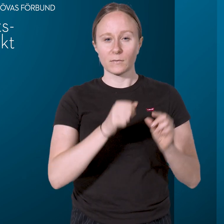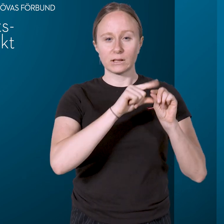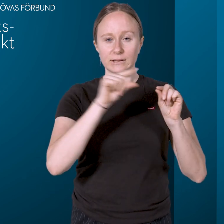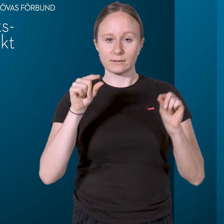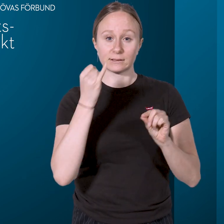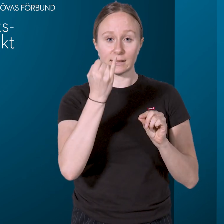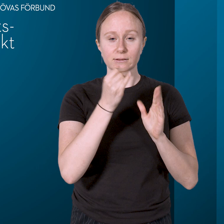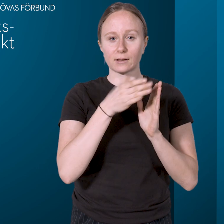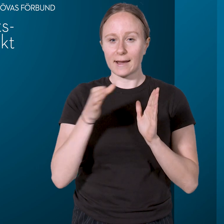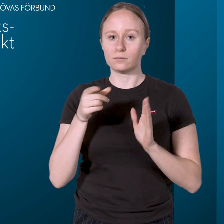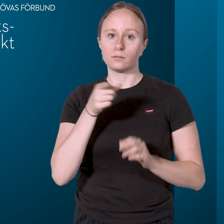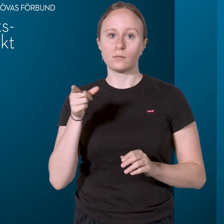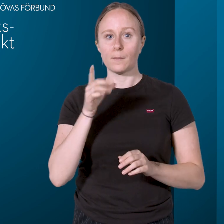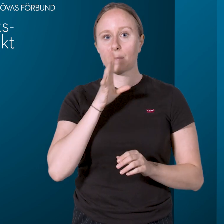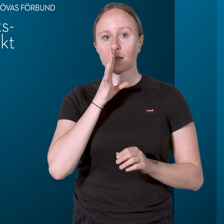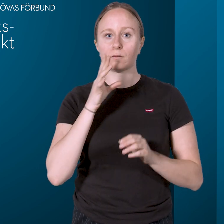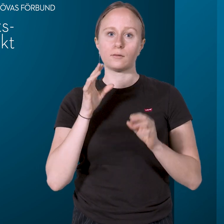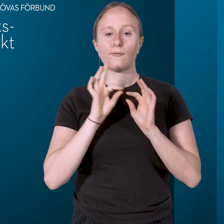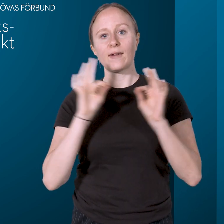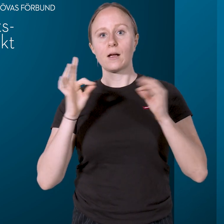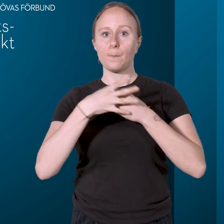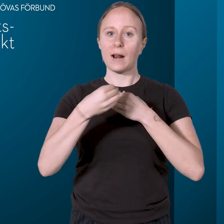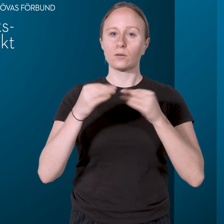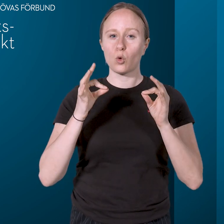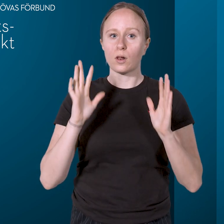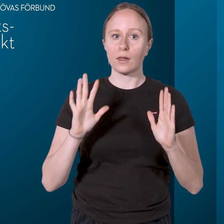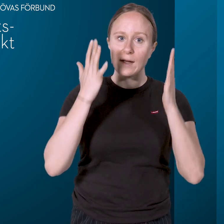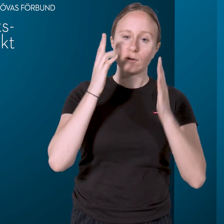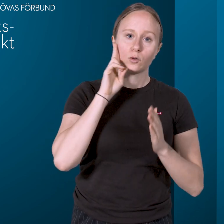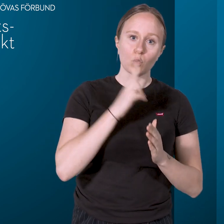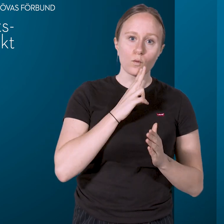Serien på sex delar ger en fantastisk bild av hur livet för döva -